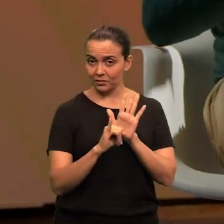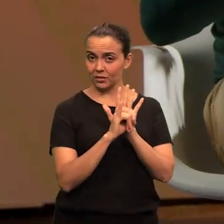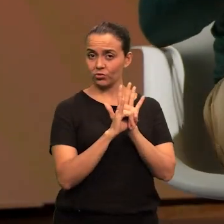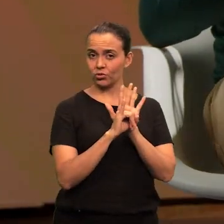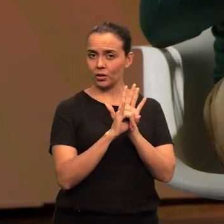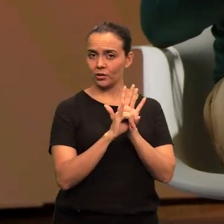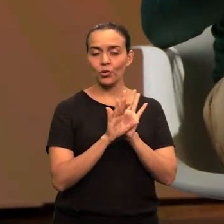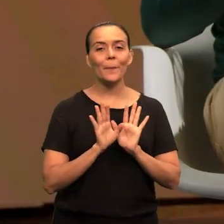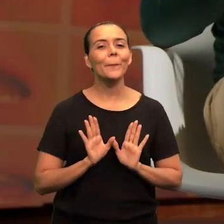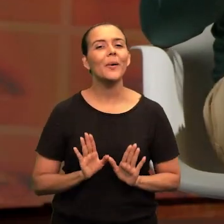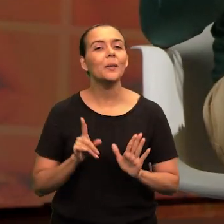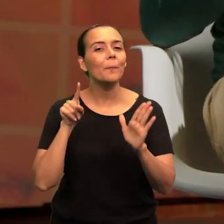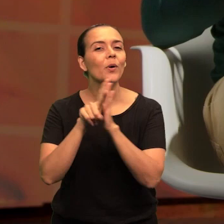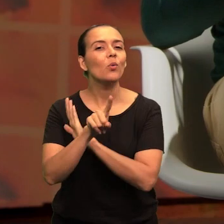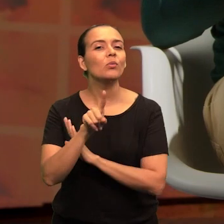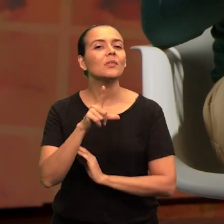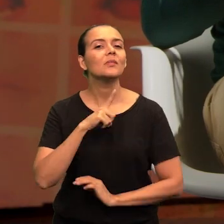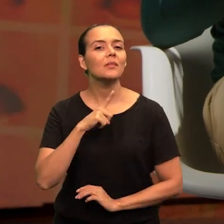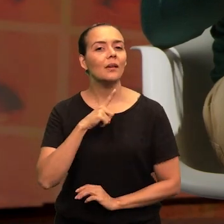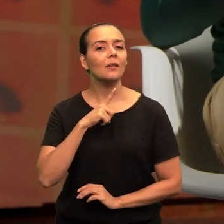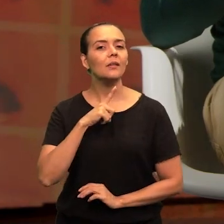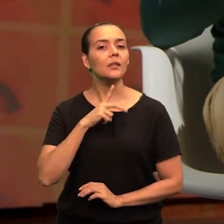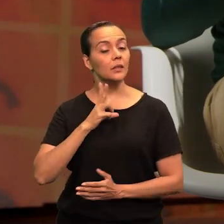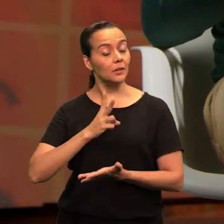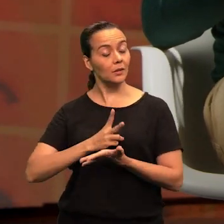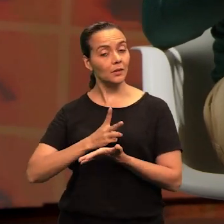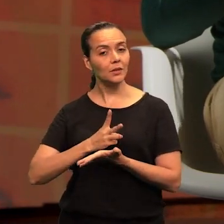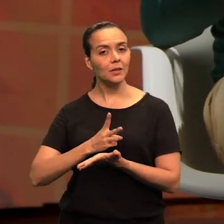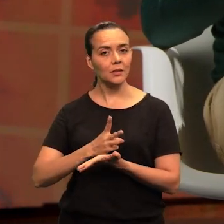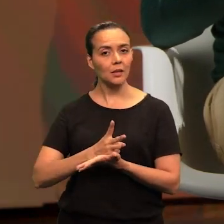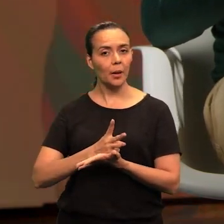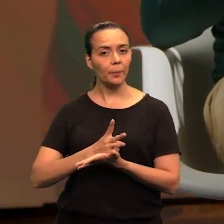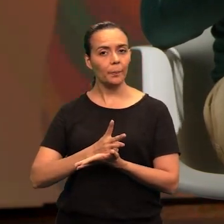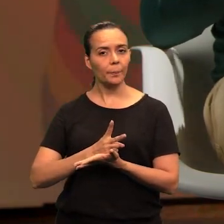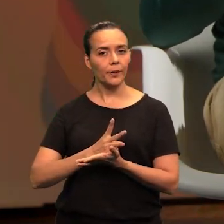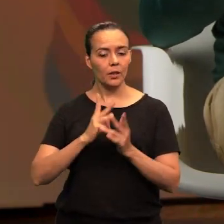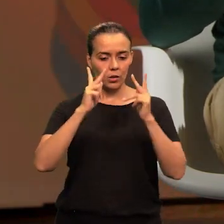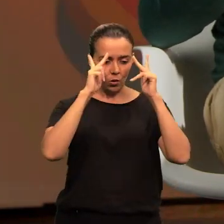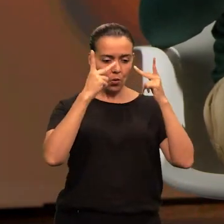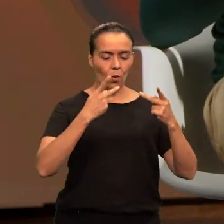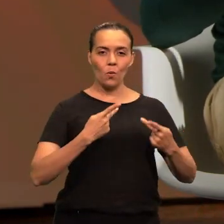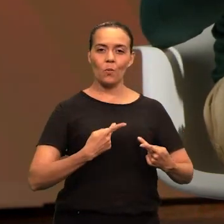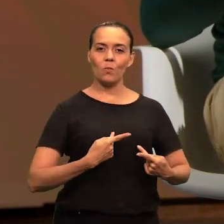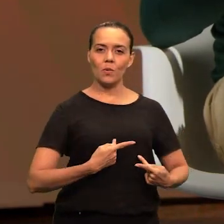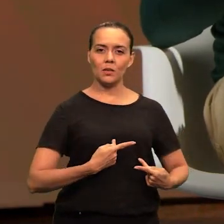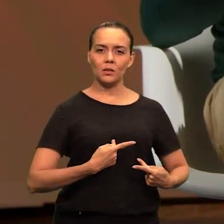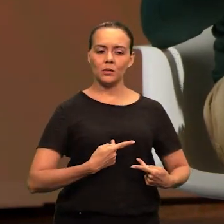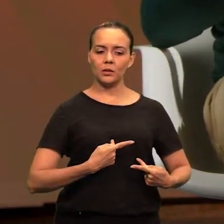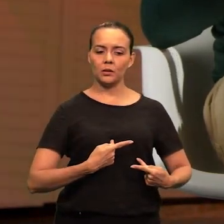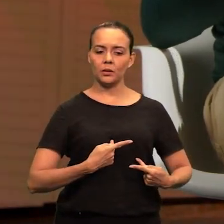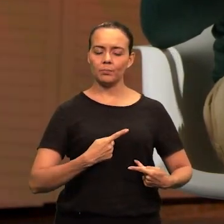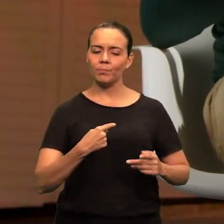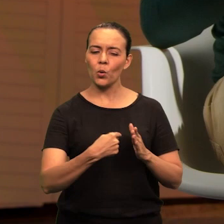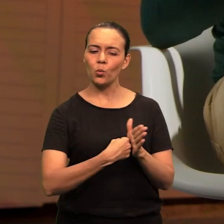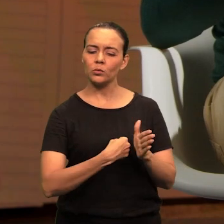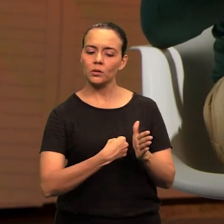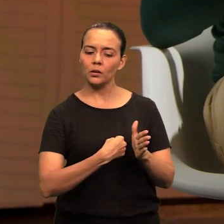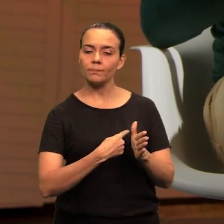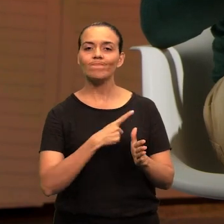O ponto é que sempre que há uma demanda humana, existirá uma angústia.